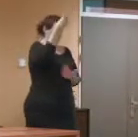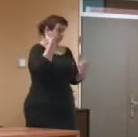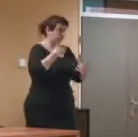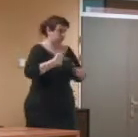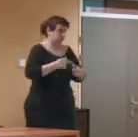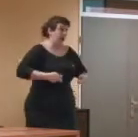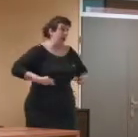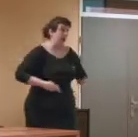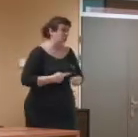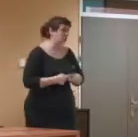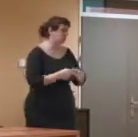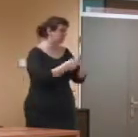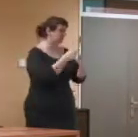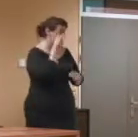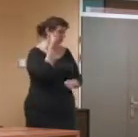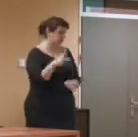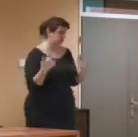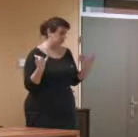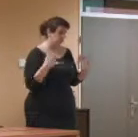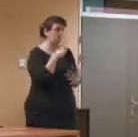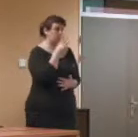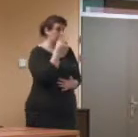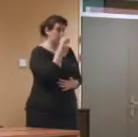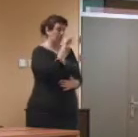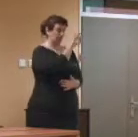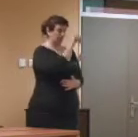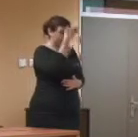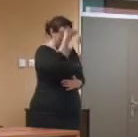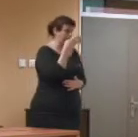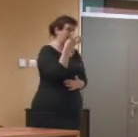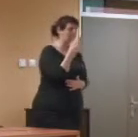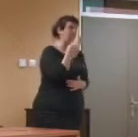A Zaplana no le gustaba la torre de las telecomunicaciones y cambia el proyecto,